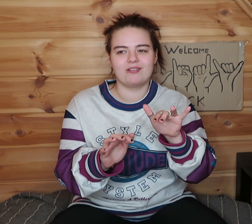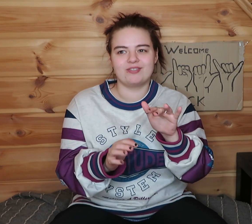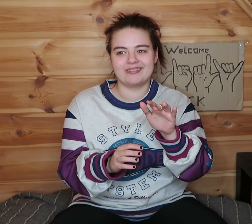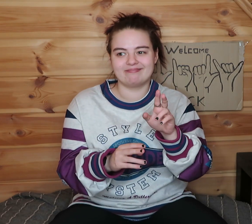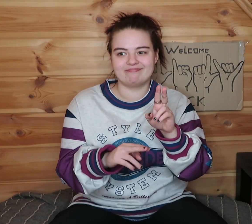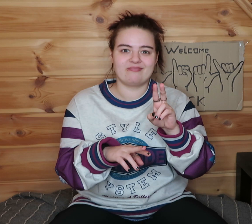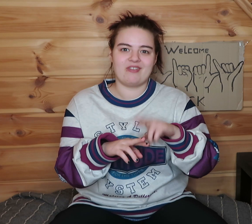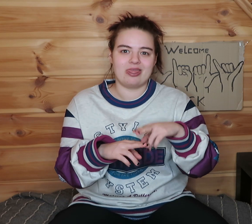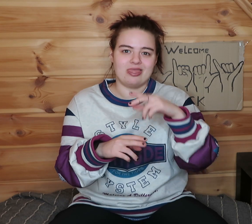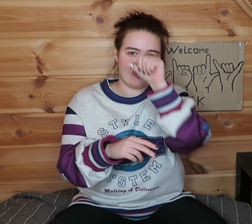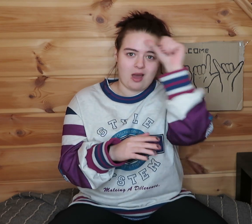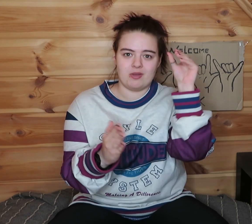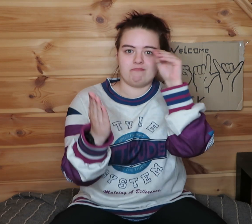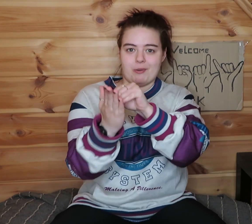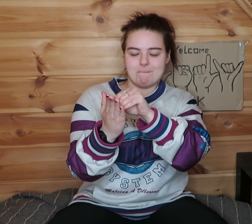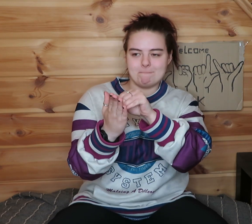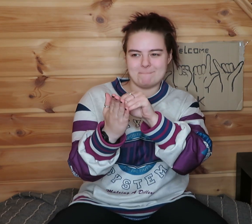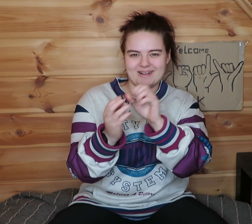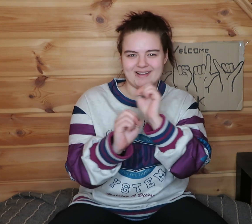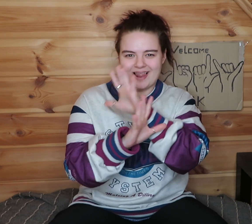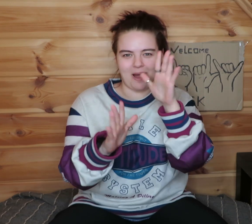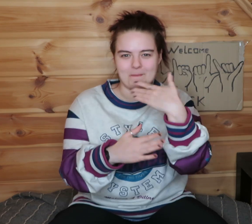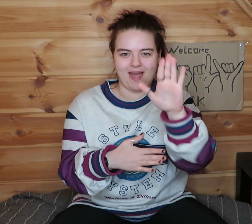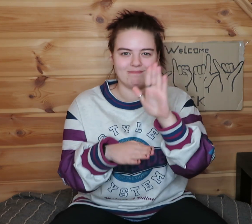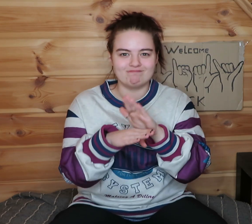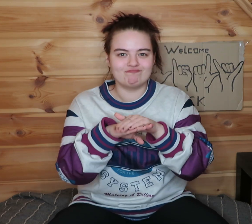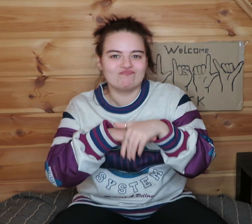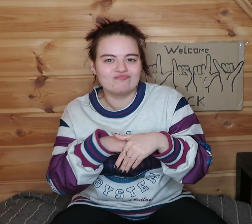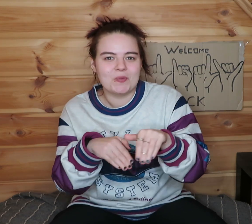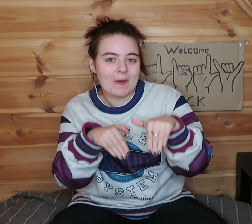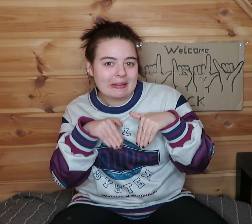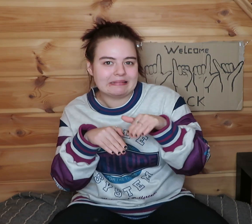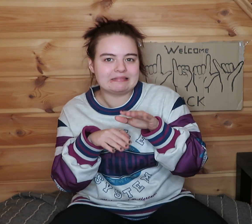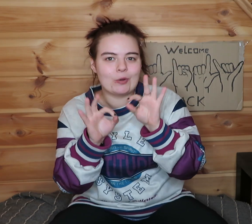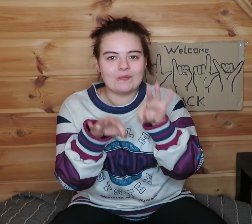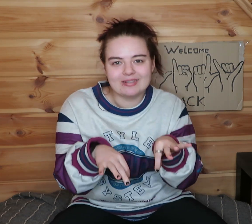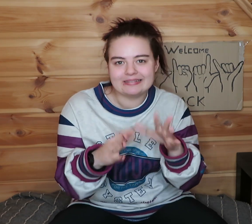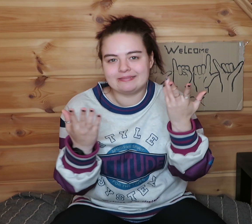Wenn man den Namen angeben müsste, dann wären die Antworten sicher freundlicher.